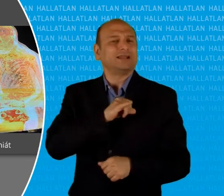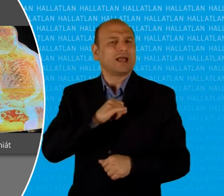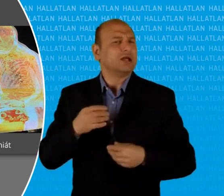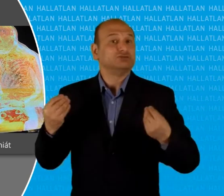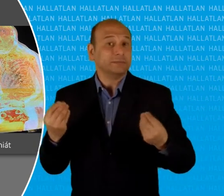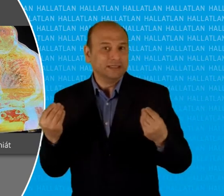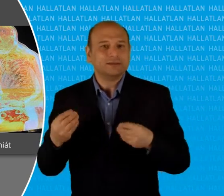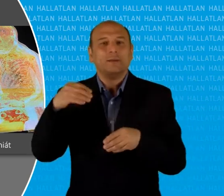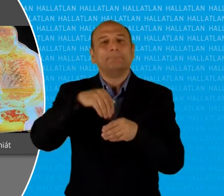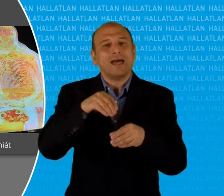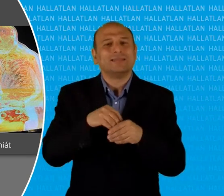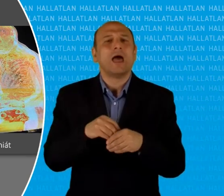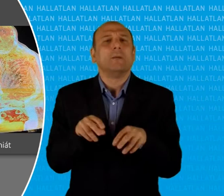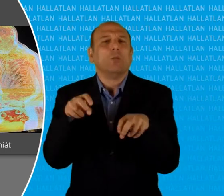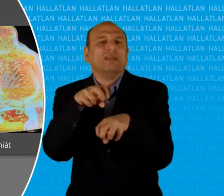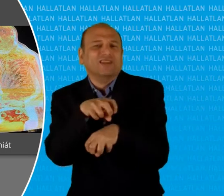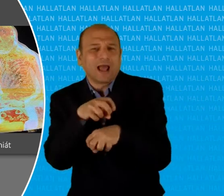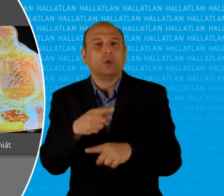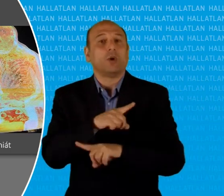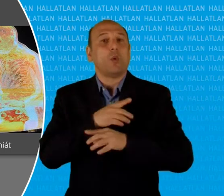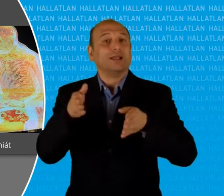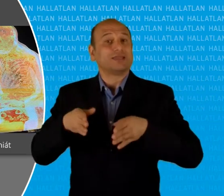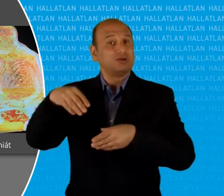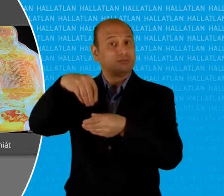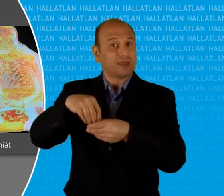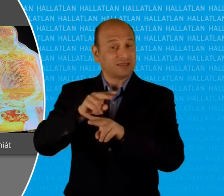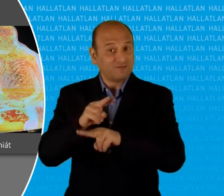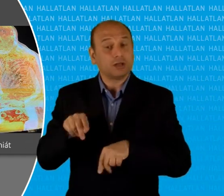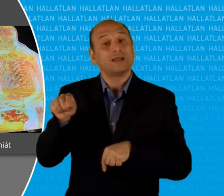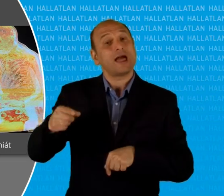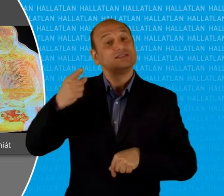(érdekessége, hogy belül egy mumifikálódott holttestet rejt)